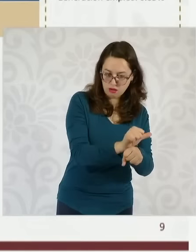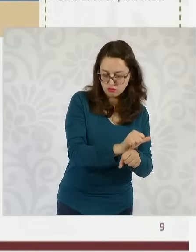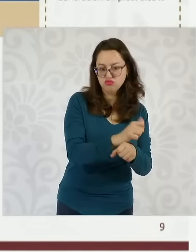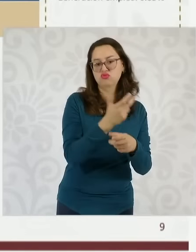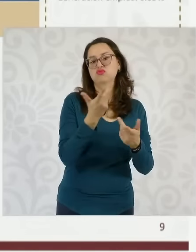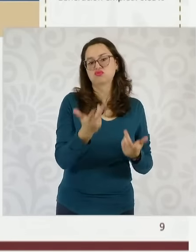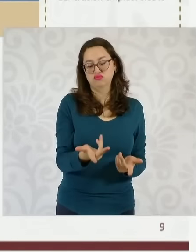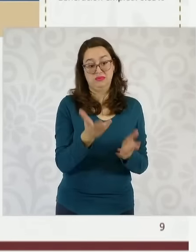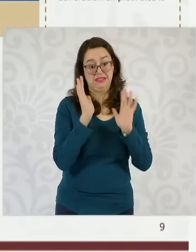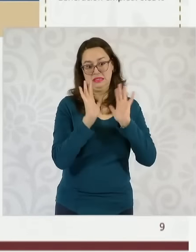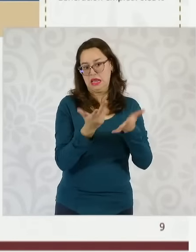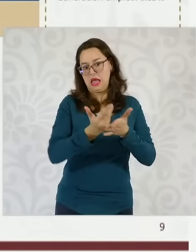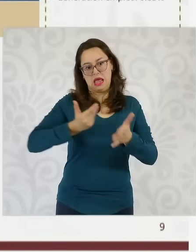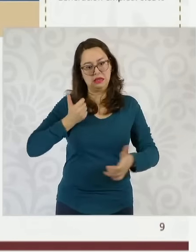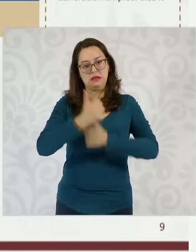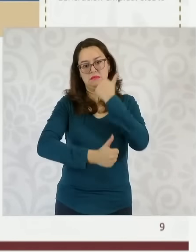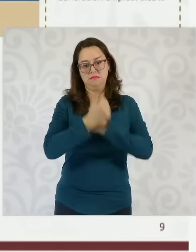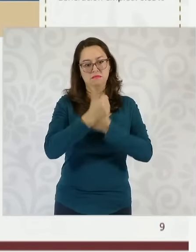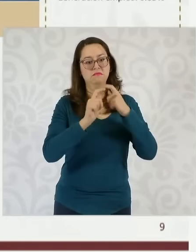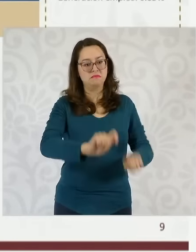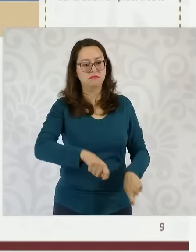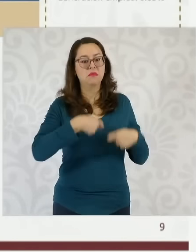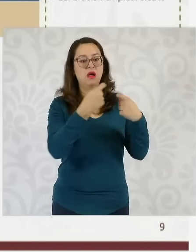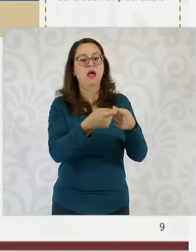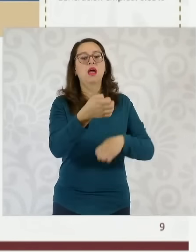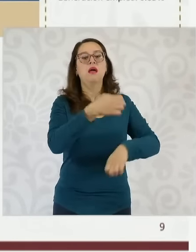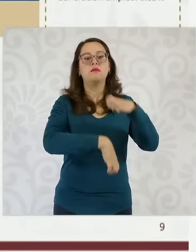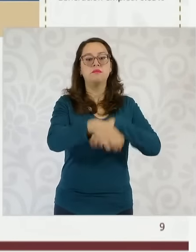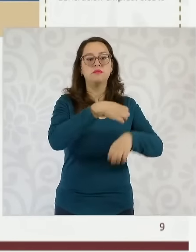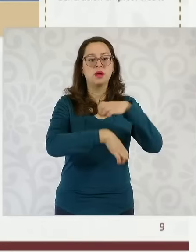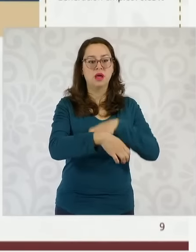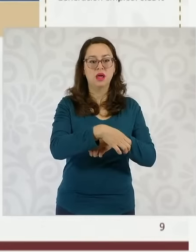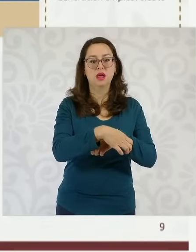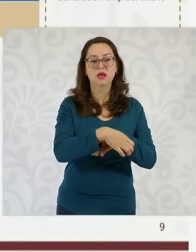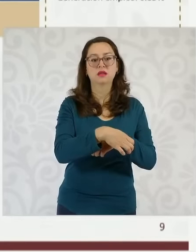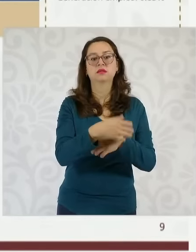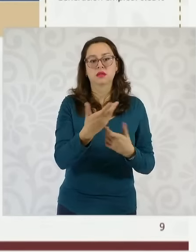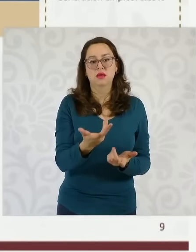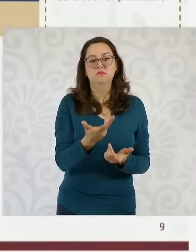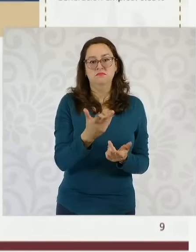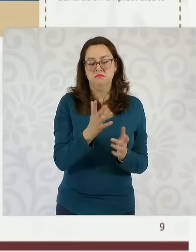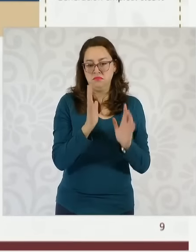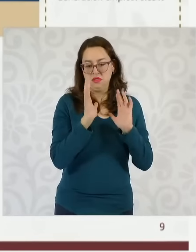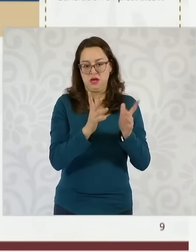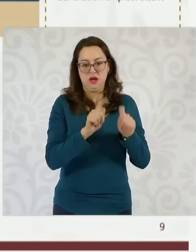ya fueron licitados y concesionados a la empresa desarrolladora multimodal del ISMO tiene un 90%